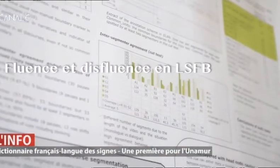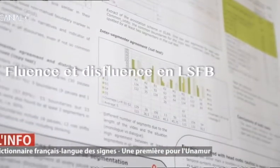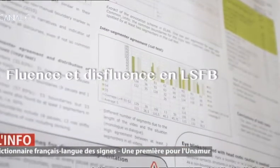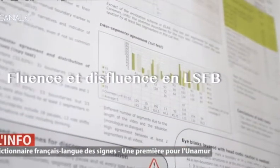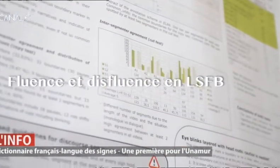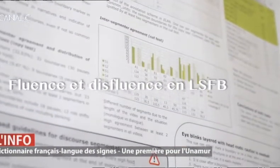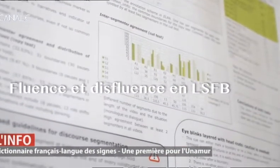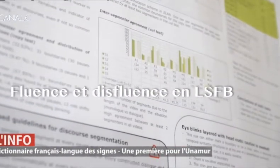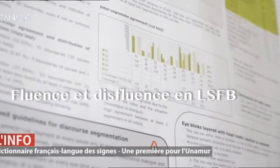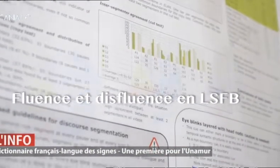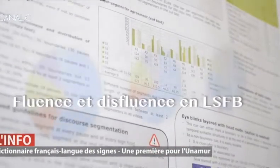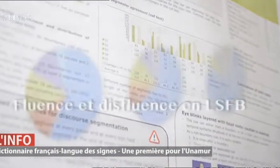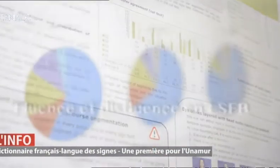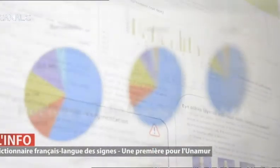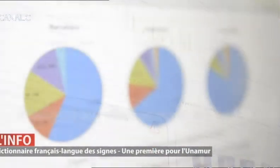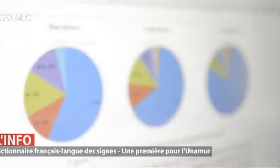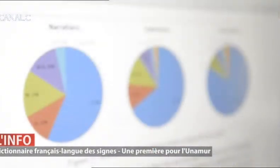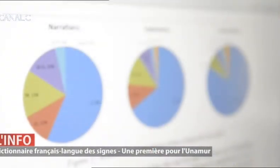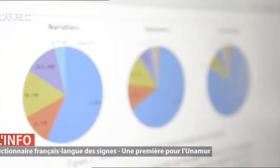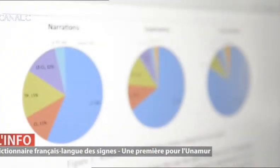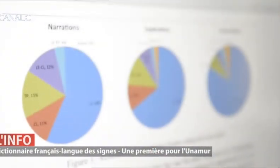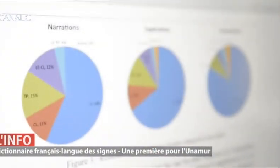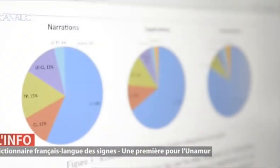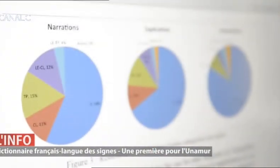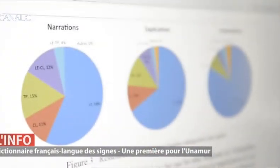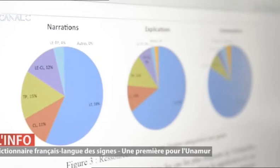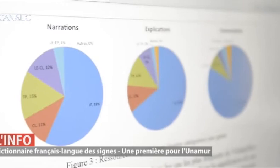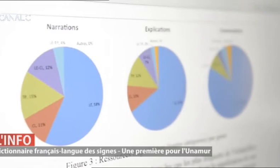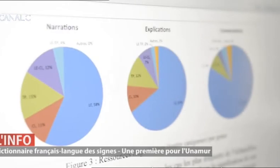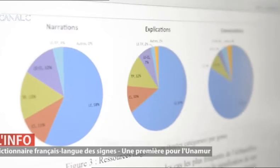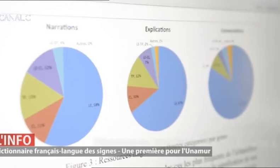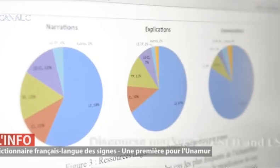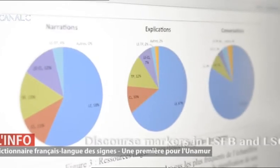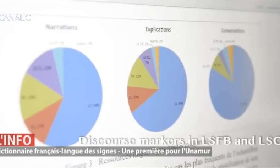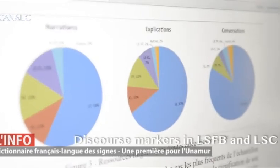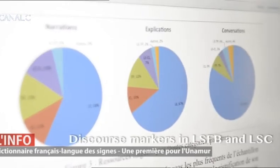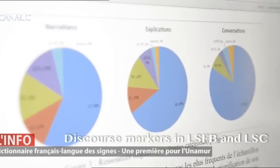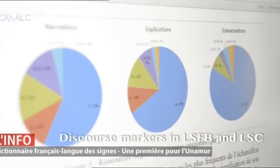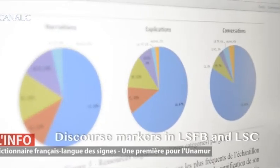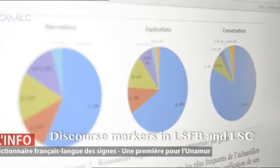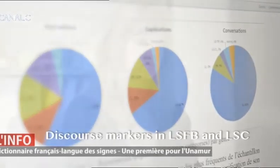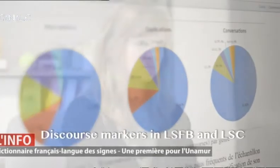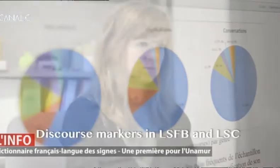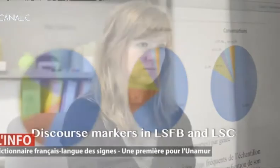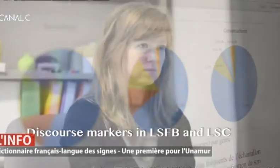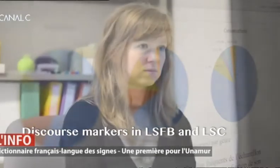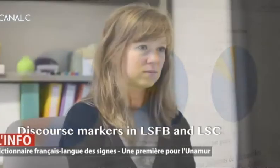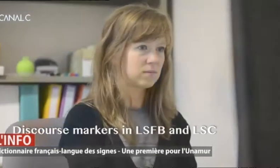été rencontré dans le corpus. C'est possible ? Ca devrait, oui ! Et on le saura dans 3 ans, mais normalement oui ! L'équipe